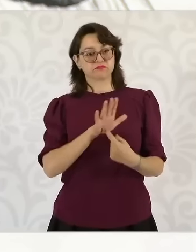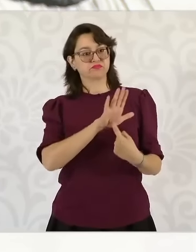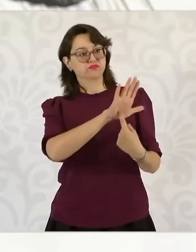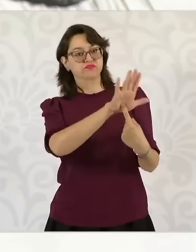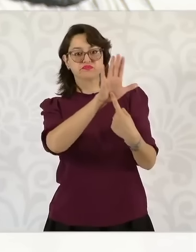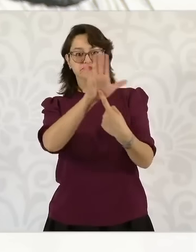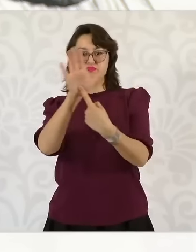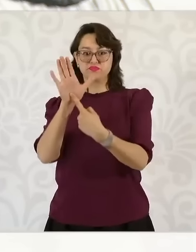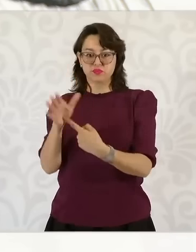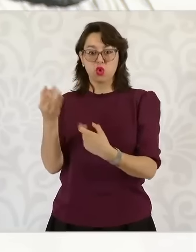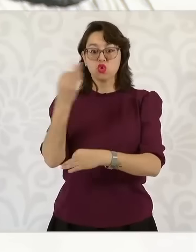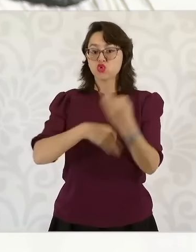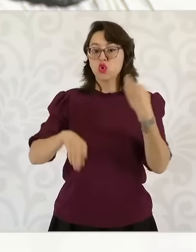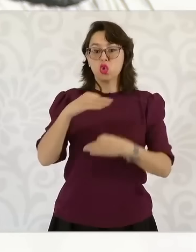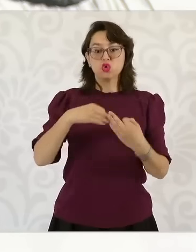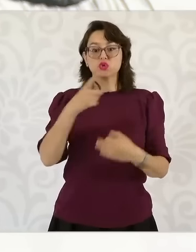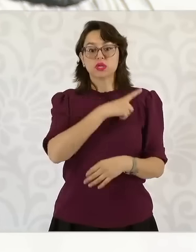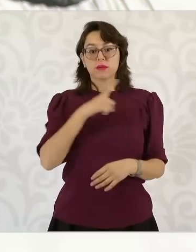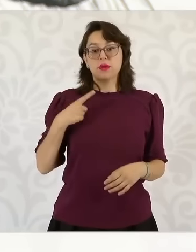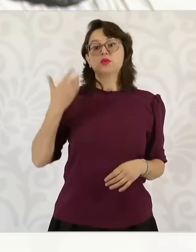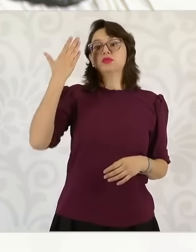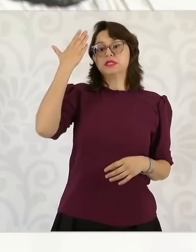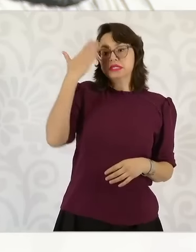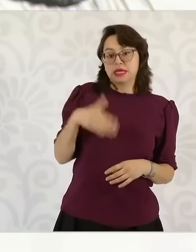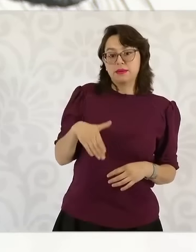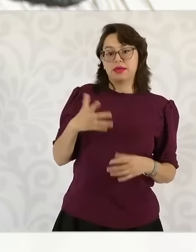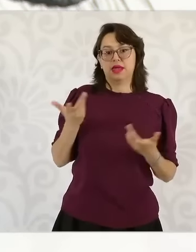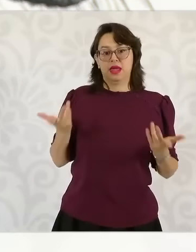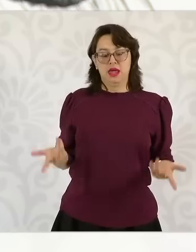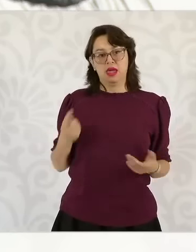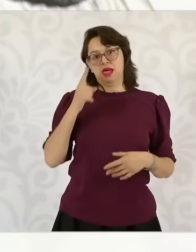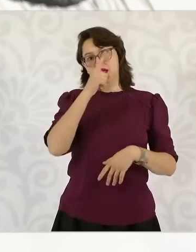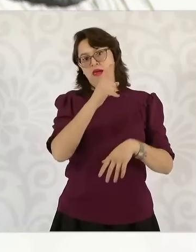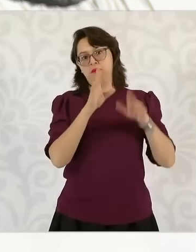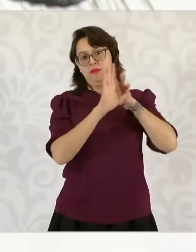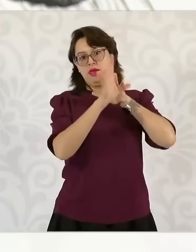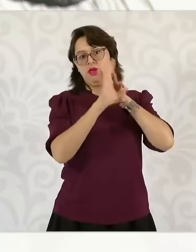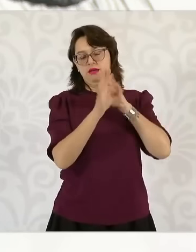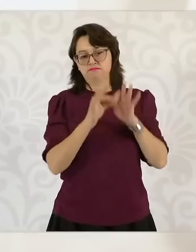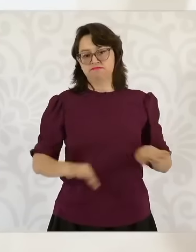que todas y todos sepamos la importancia de nuestros hermanos migrantes en estados unidos